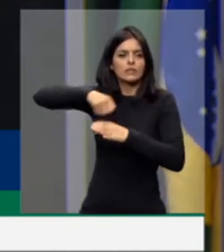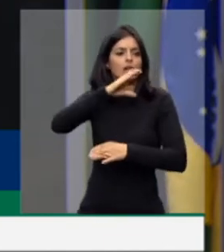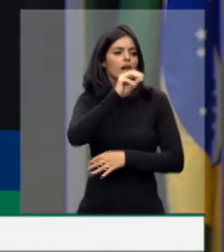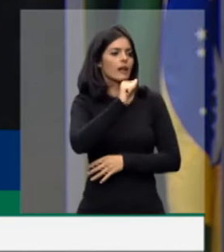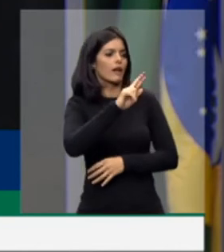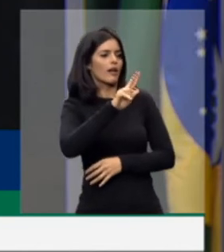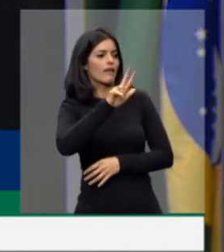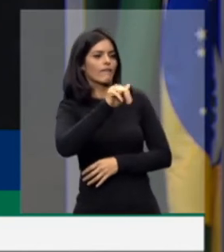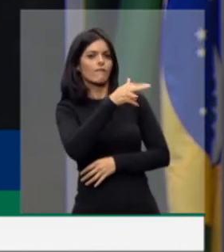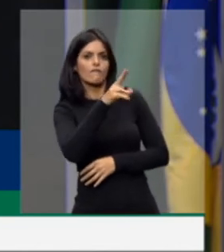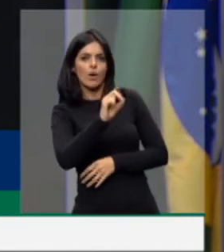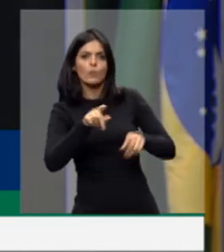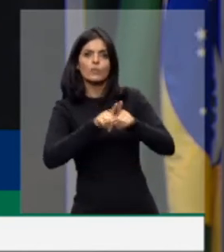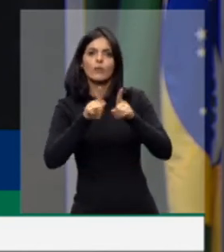ENQUANTO O PAÍS GASTA DE SUBSÍDIOS ANOS PARA O GÁ S,